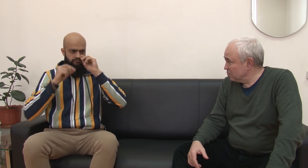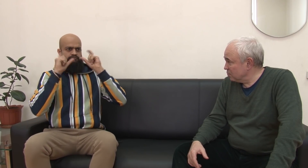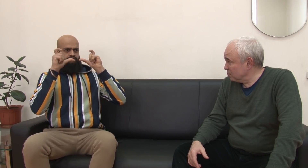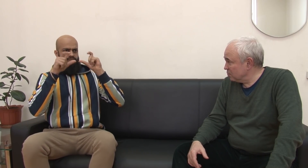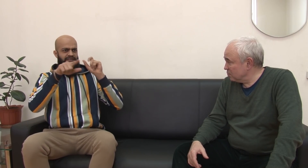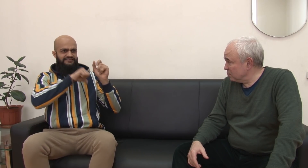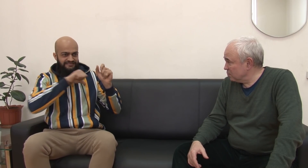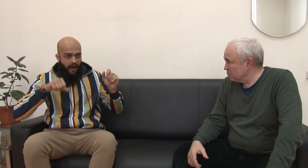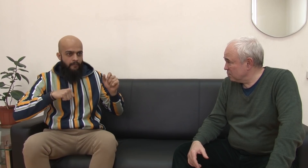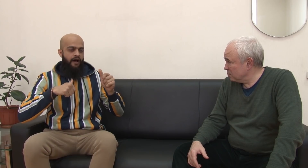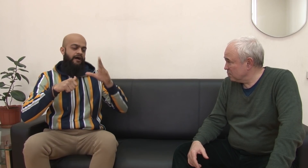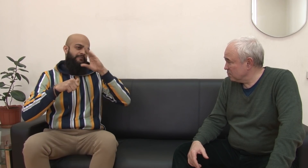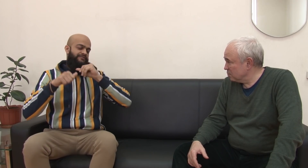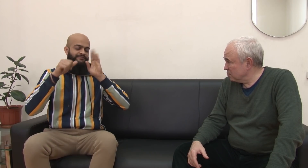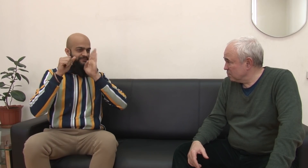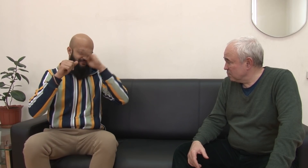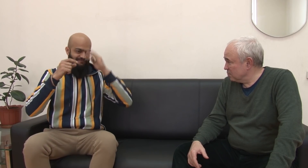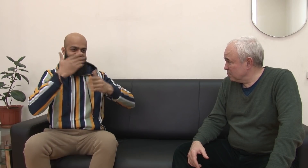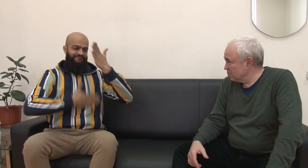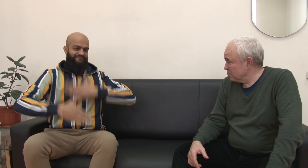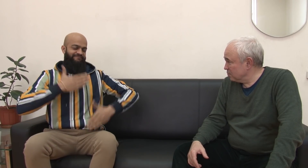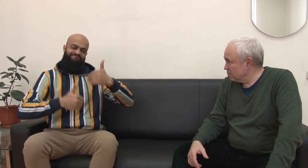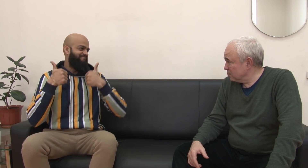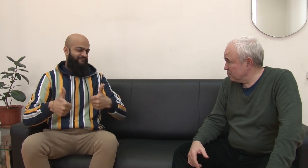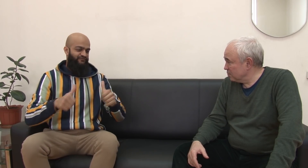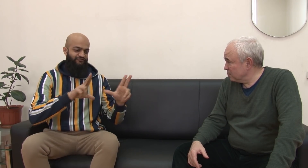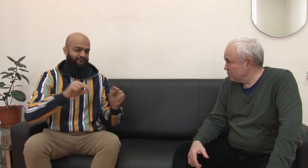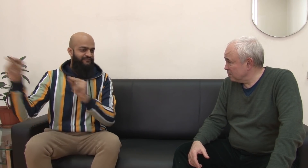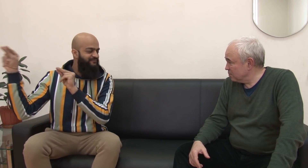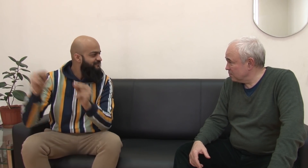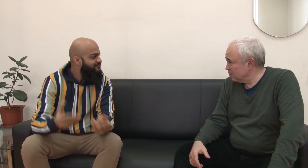Родители порадовались тому, что я встал на ноги.